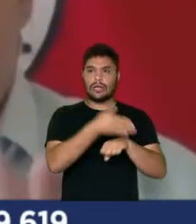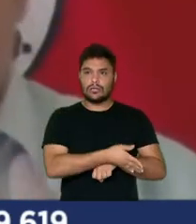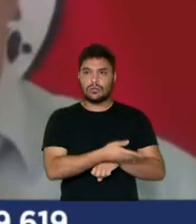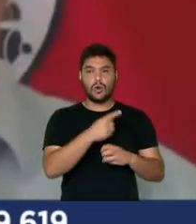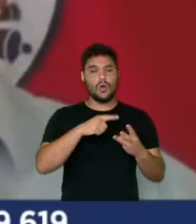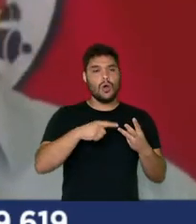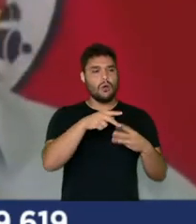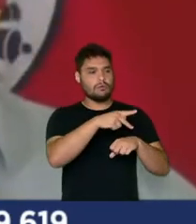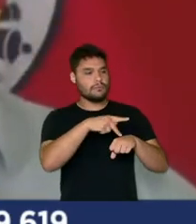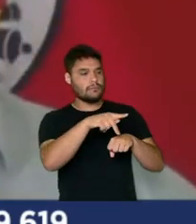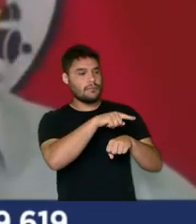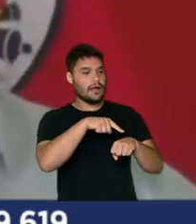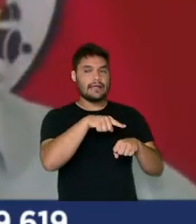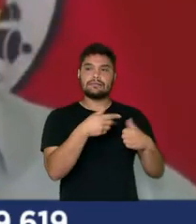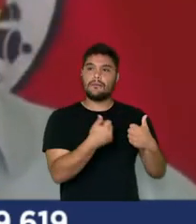HITLER FEZ QUANDO INVADIU Á USTRIA, POLÔNIA, OS PAÍSES